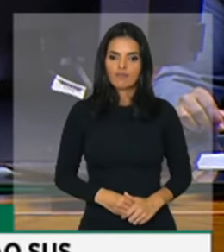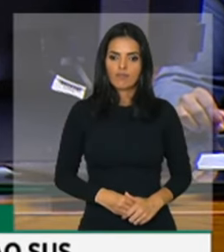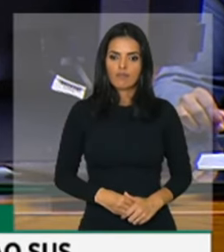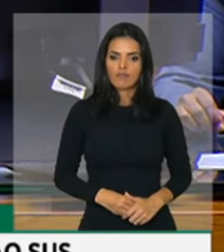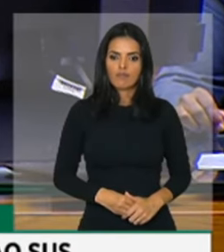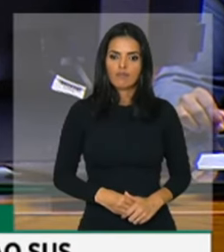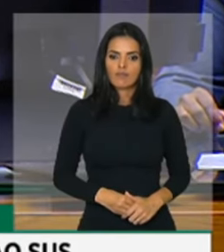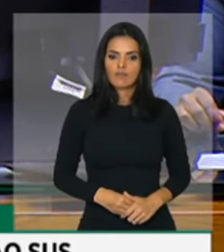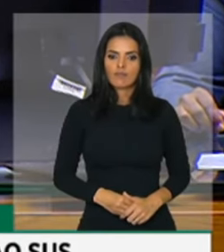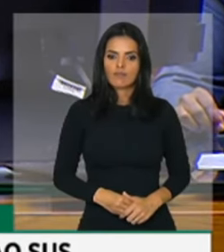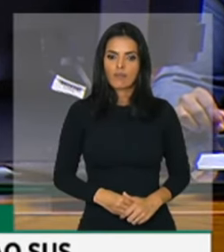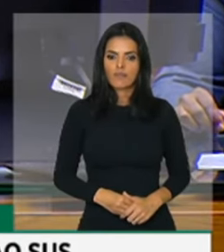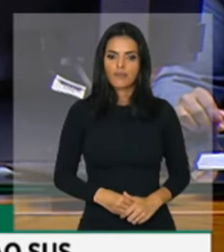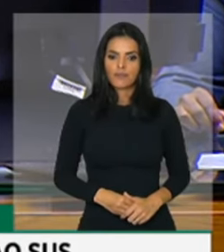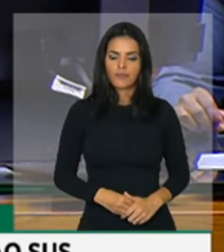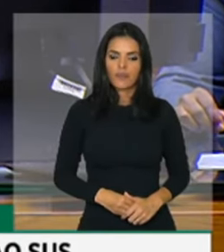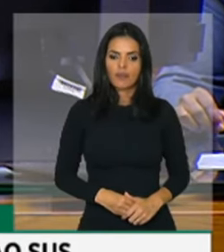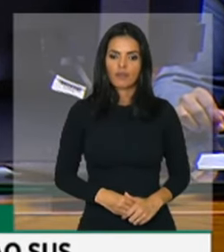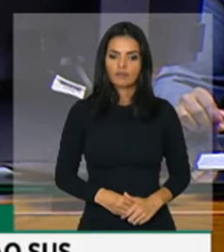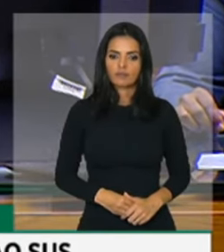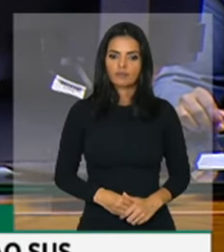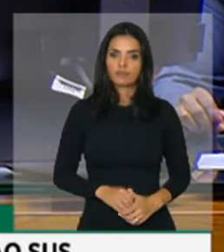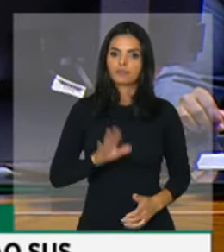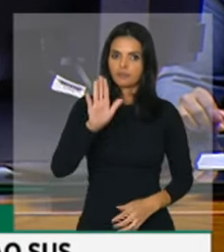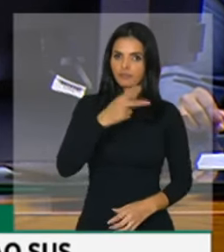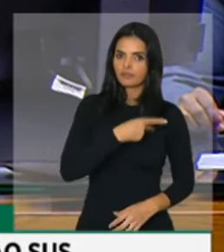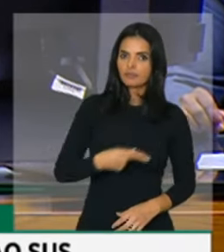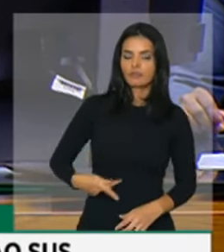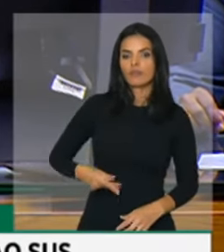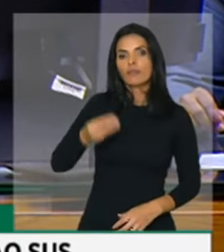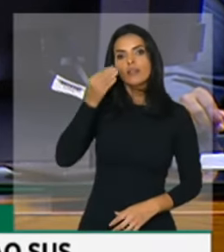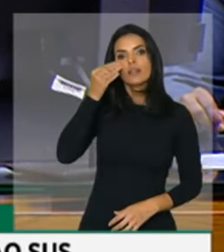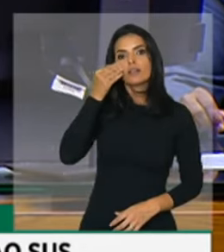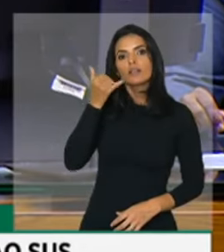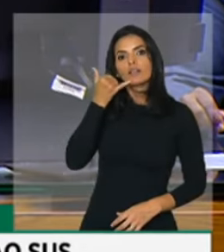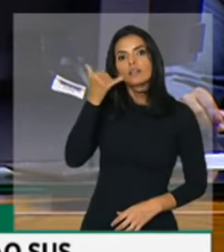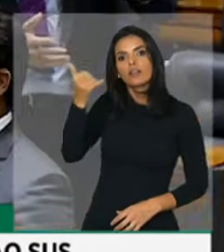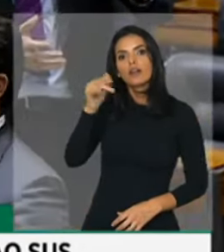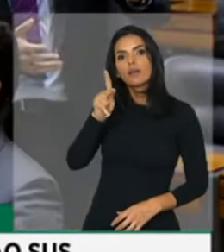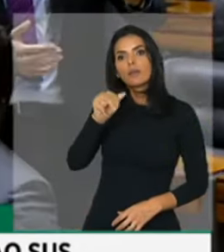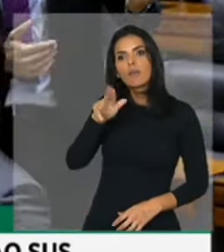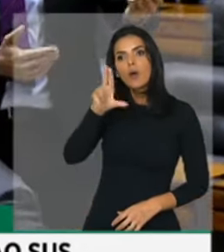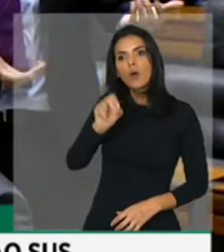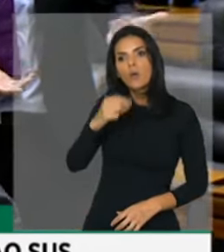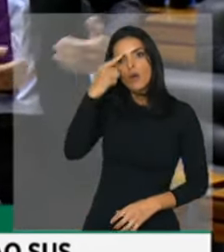CONCORDA COM O ACORDO? -- [DEPUTADO]: ESTOU TENTANDO FALAR COM O DEPUTADO PAULO GANIME QUE É O AUTOR DA EMENDA PARA PODER FALAR SOBRE O ACORDO.